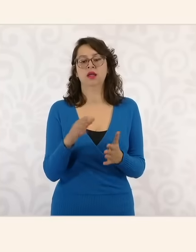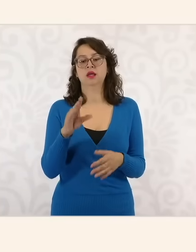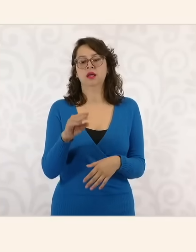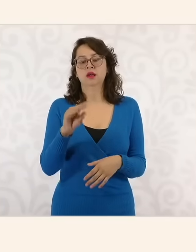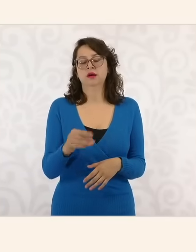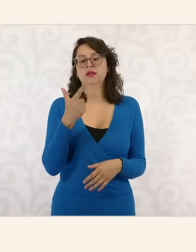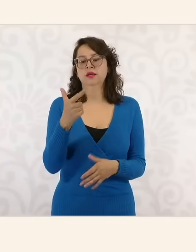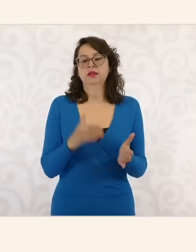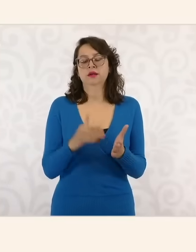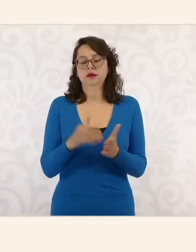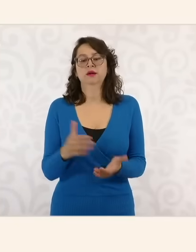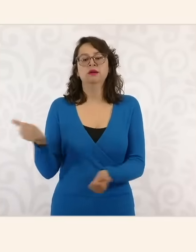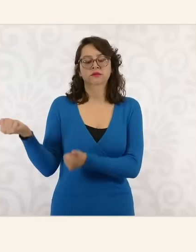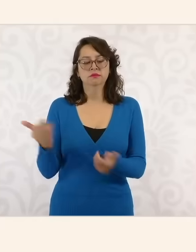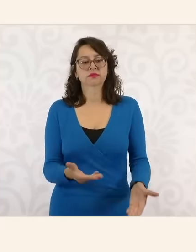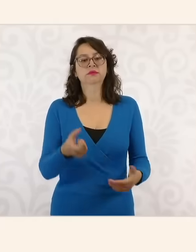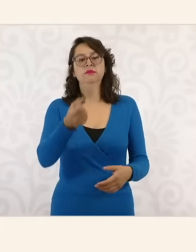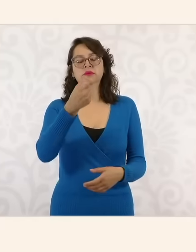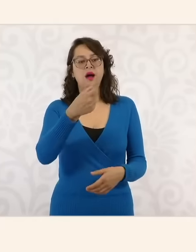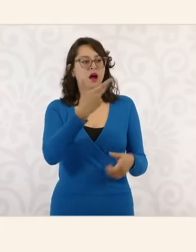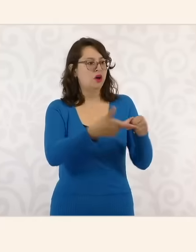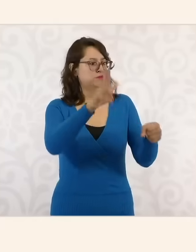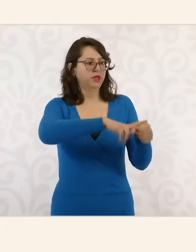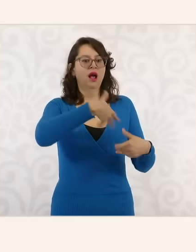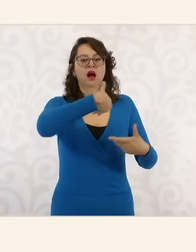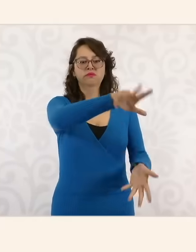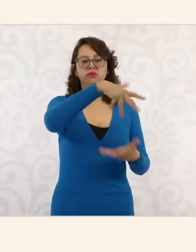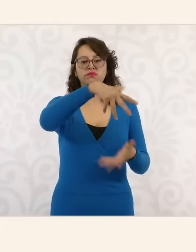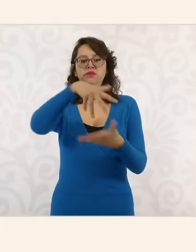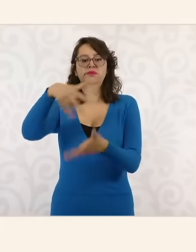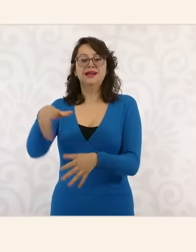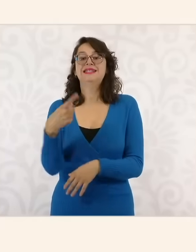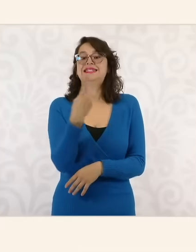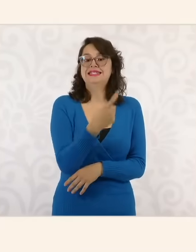sector y 107 que estaban en proceso de entrega para este mes de septiembre terminar aún más